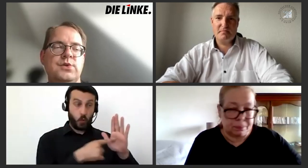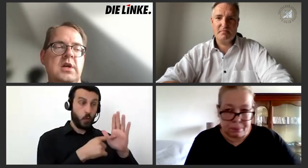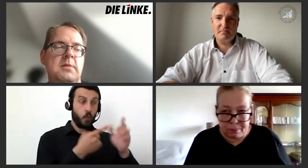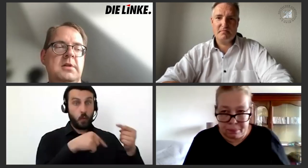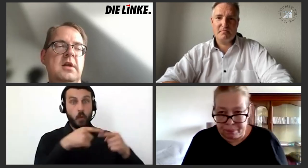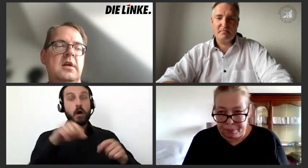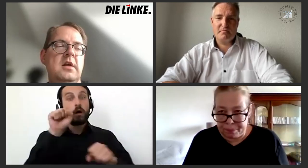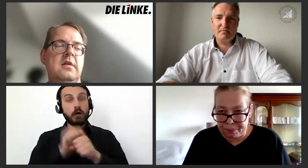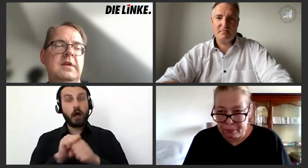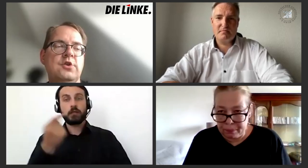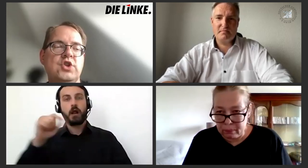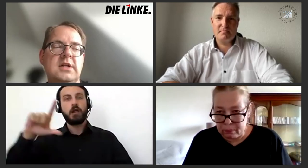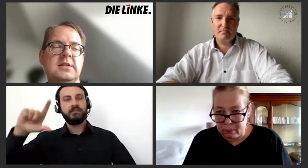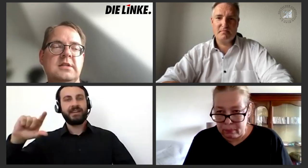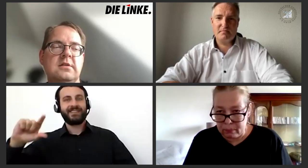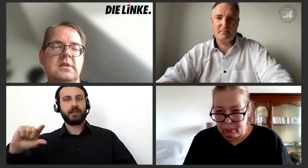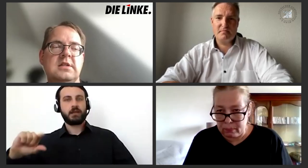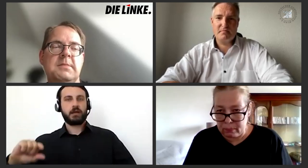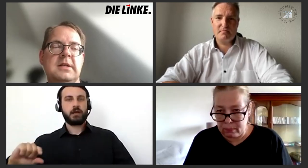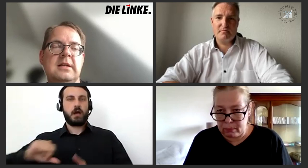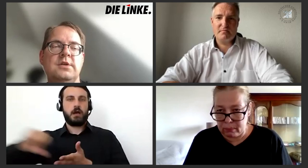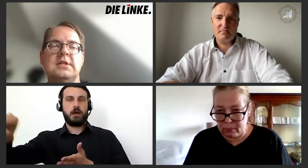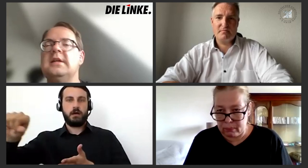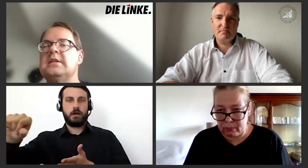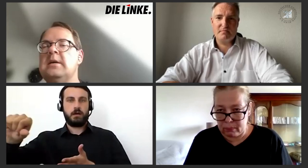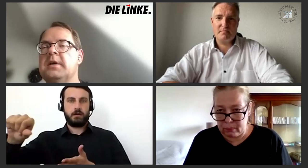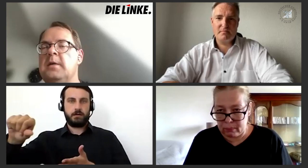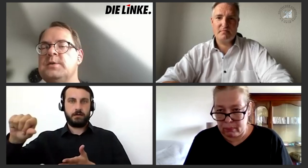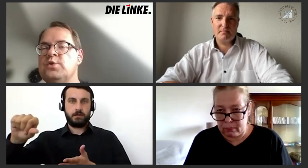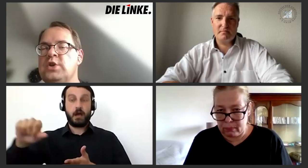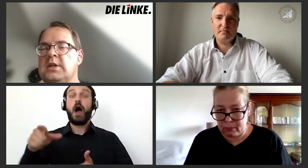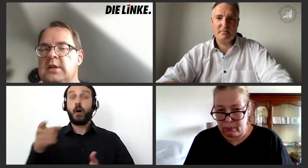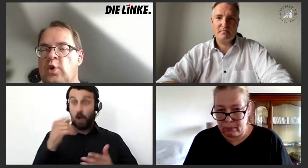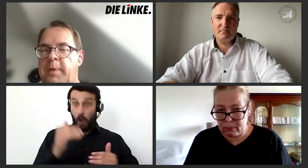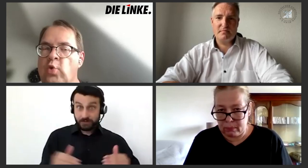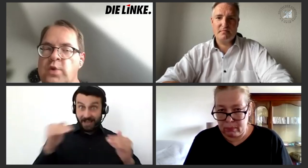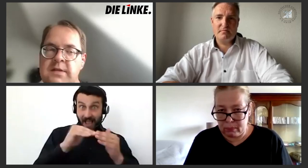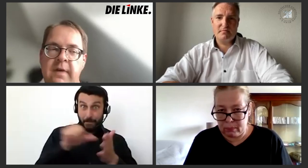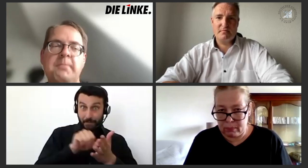tatsächlich auszuhebeln. Wir stellen sicher, dass die Mittel der Ausgleichsabgabe,